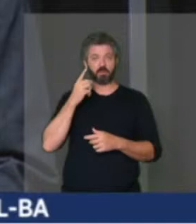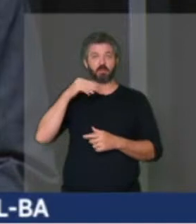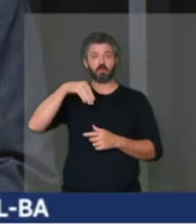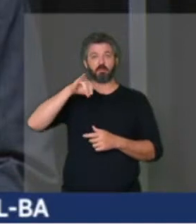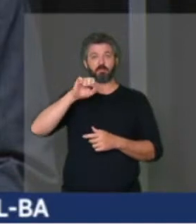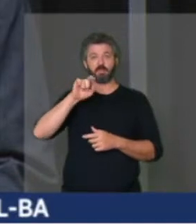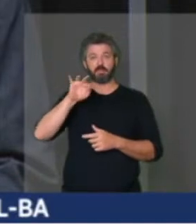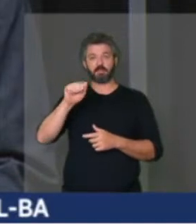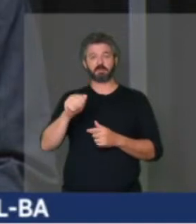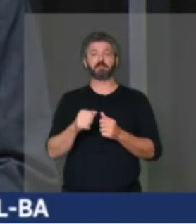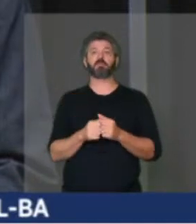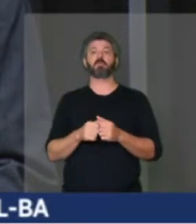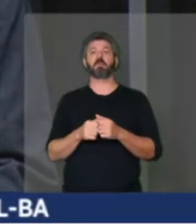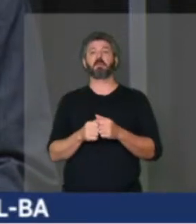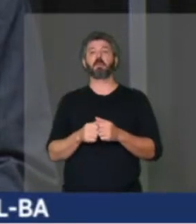BRASILEIRO, AGRADEÇO O APOIO DOS LÍDERES E DOS COLEGAS